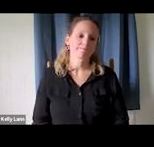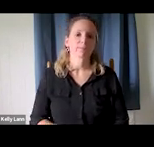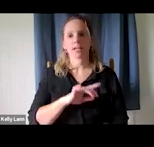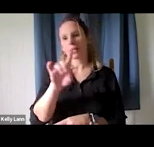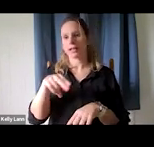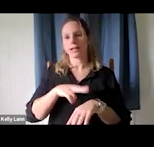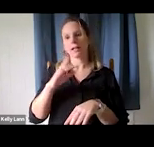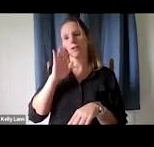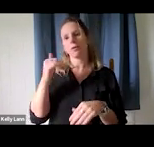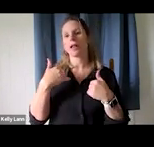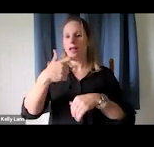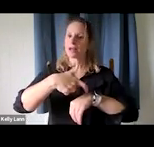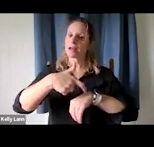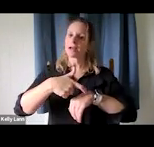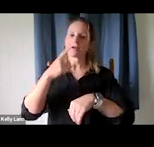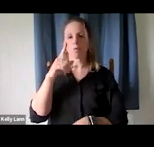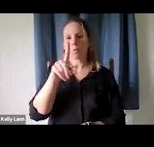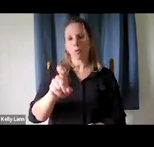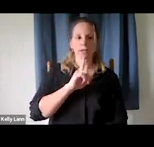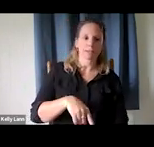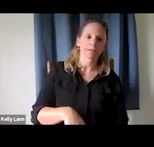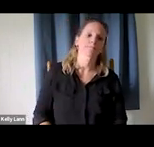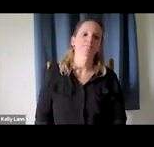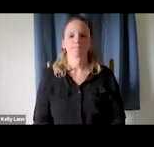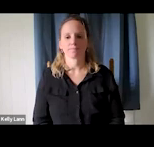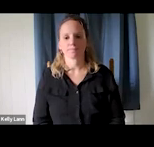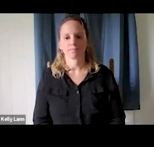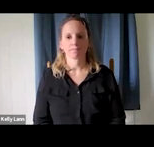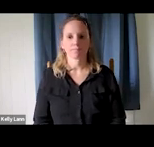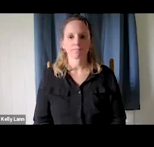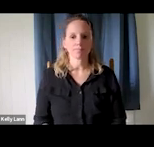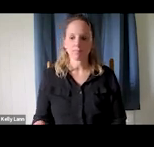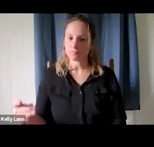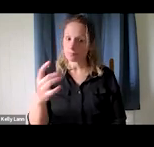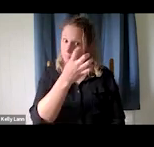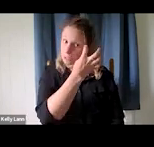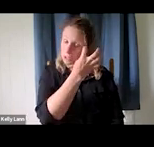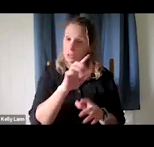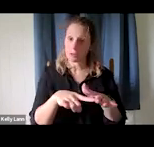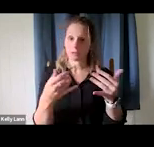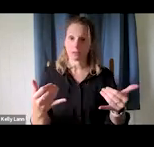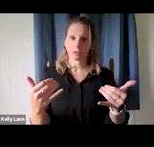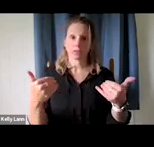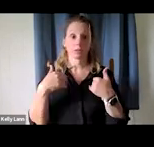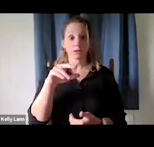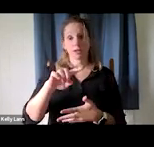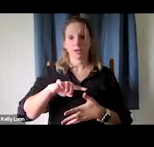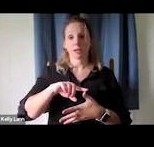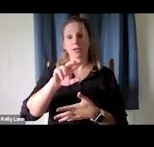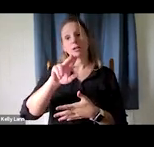habrá tiempo para preguntas y respuestas también. Para empezar, tenemos a Natasha de DDS,